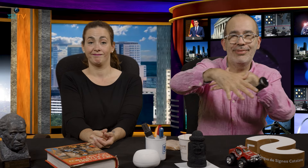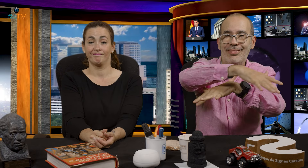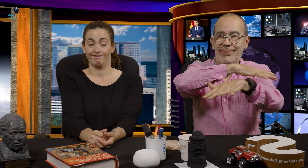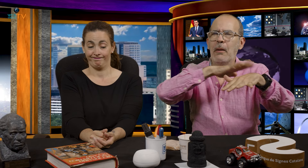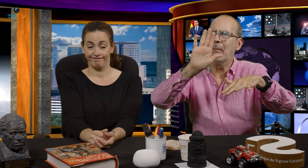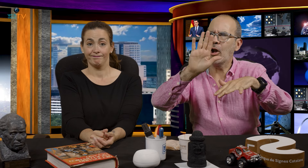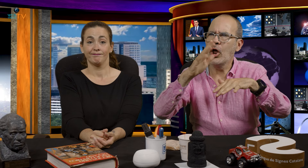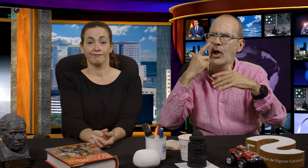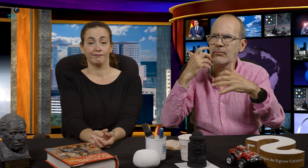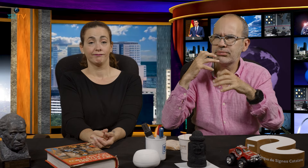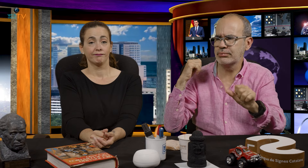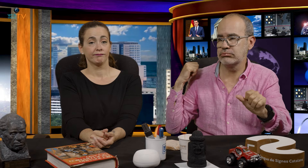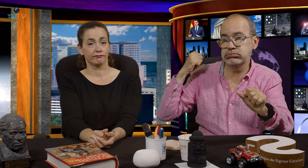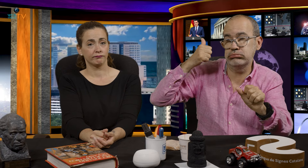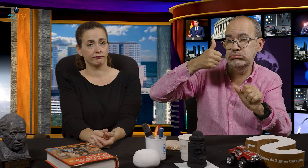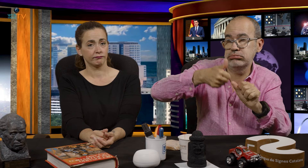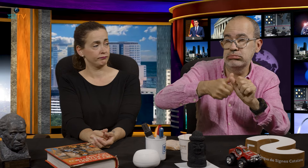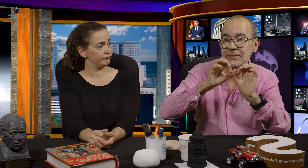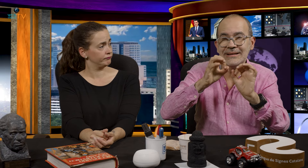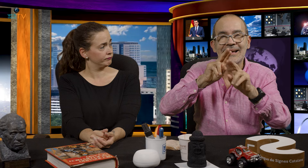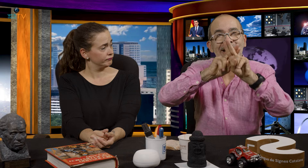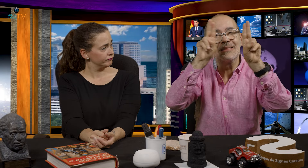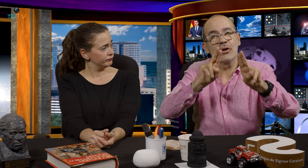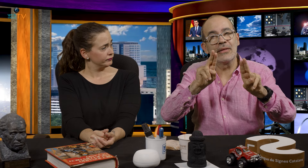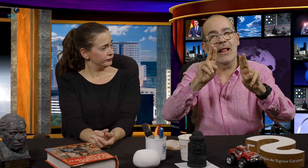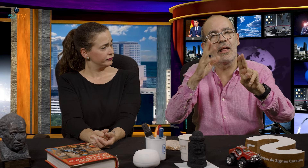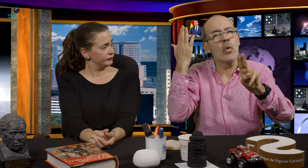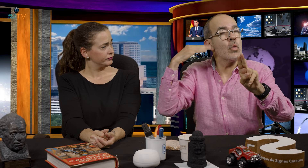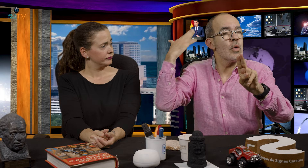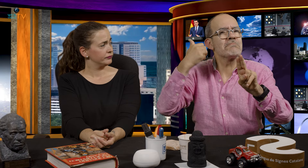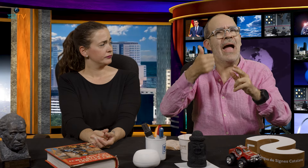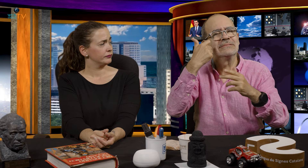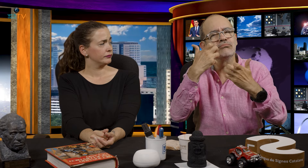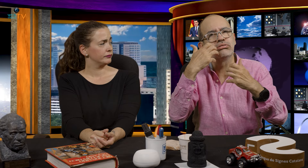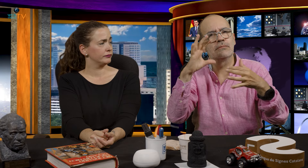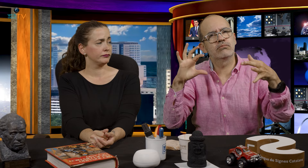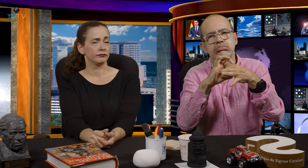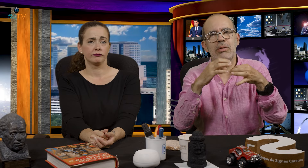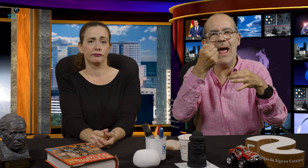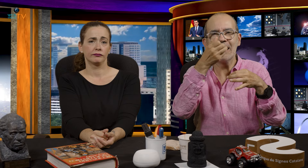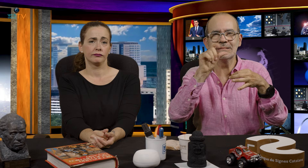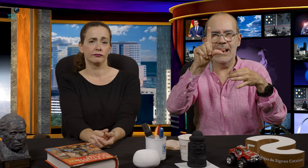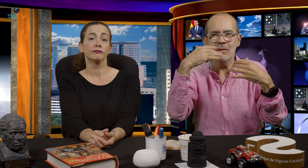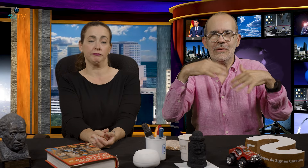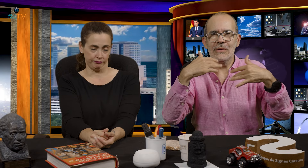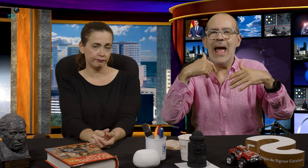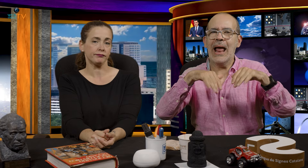Sin embargo, hay que hacer notar que, antiguamente, el SSI tenía muchas conexiones con la ASL. Algo que sucede cada vez menos,